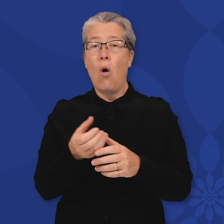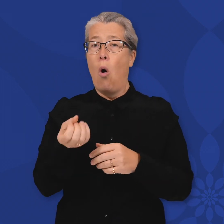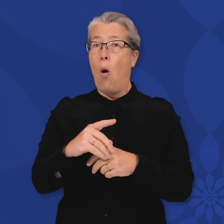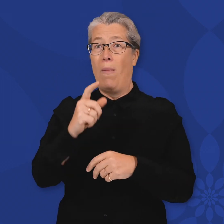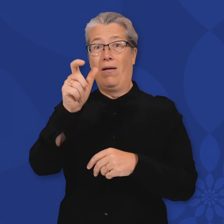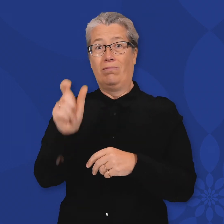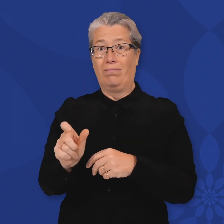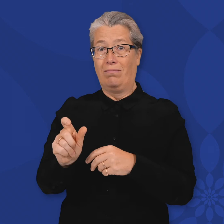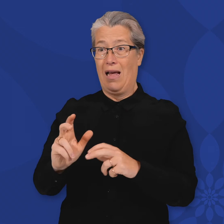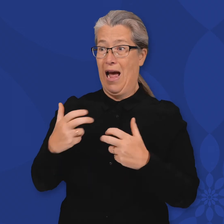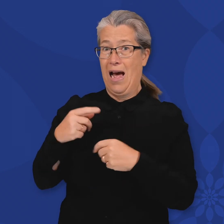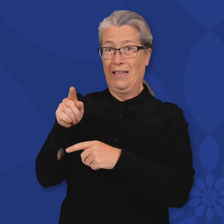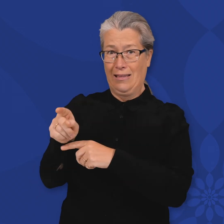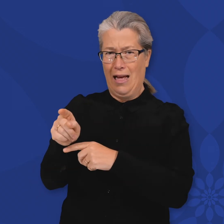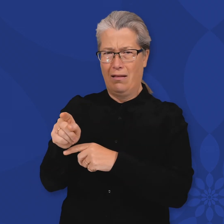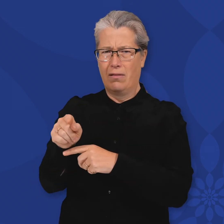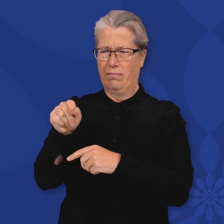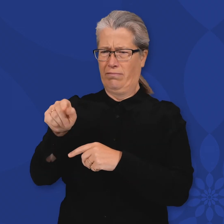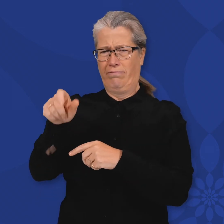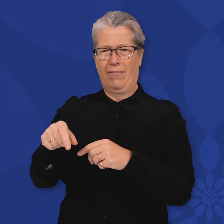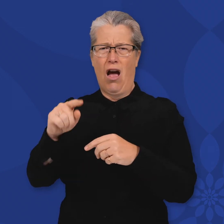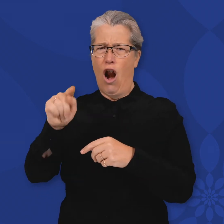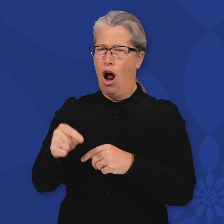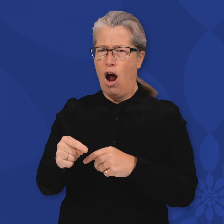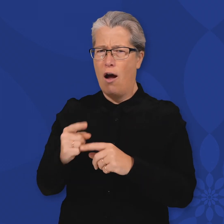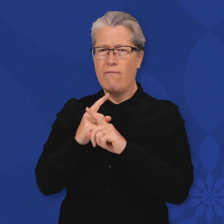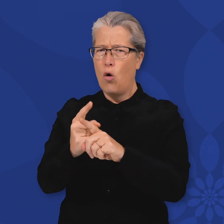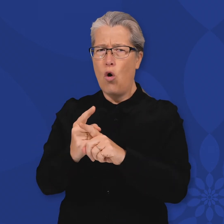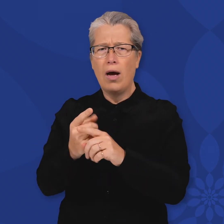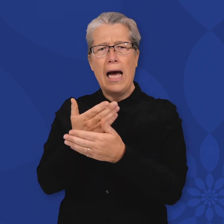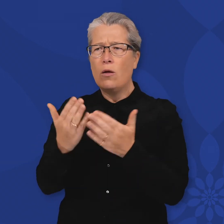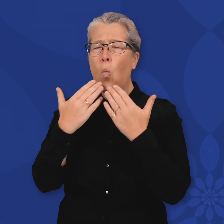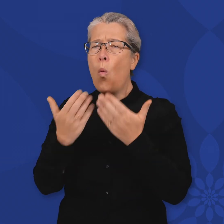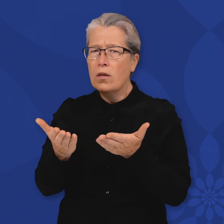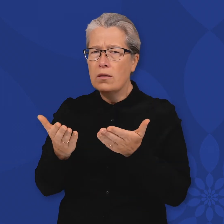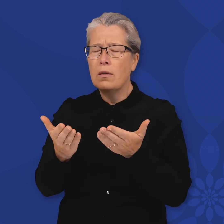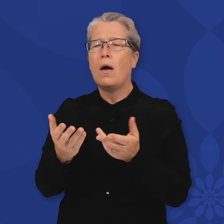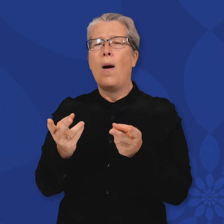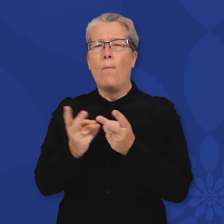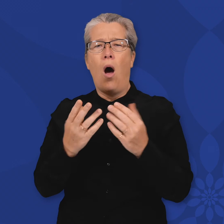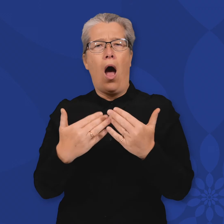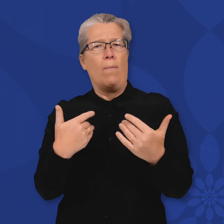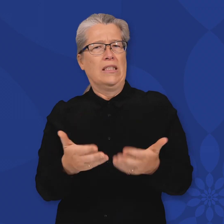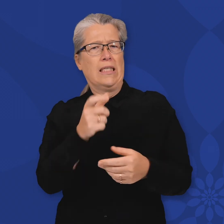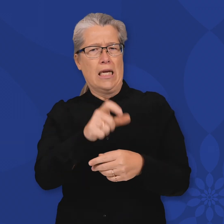Om en anställd inte uppfyller dessa krav ska arbetsgivaren i första hand erbjuda -